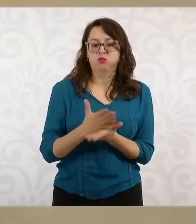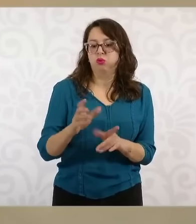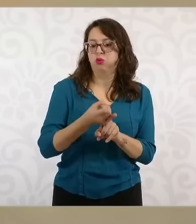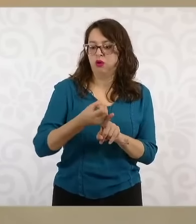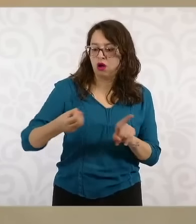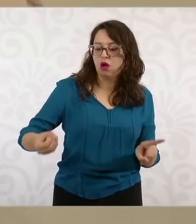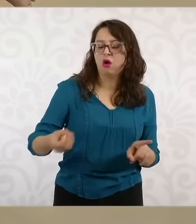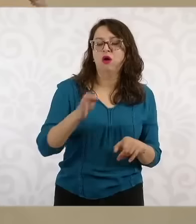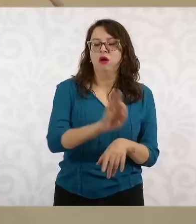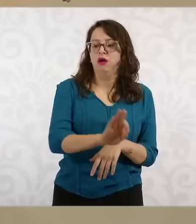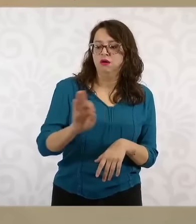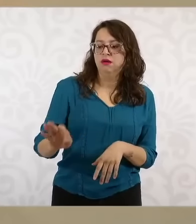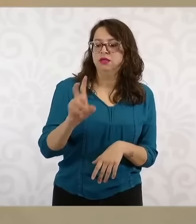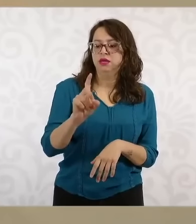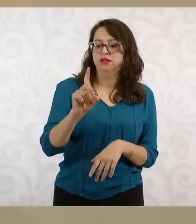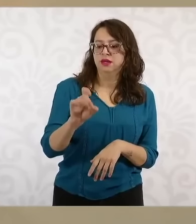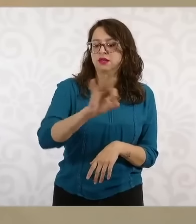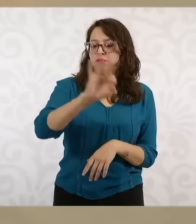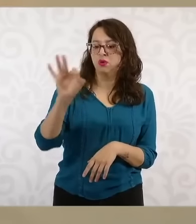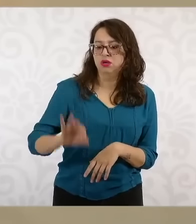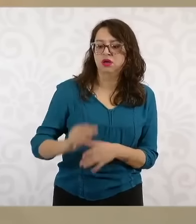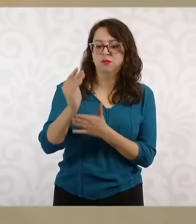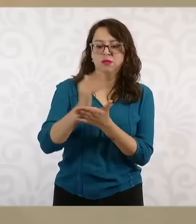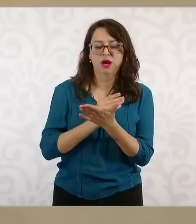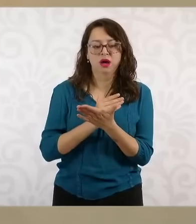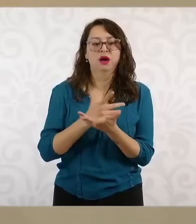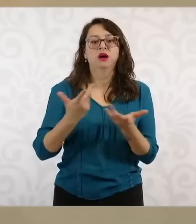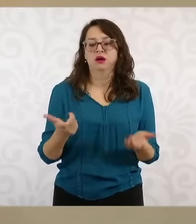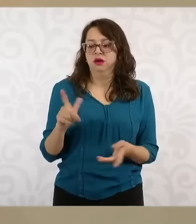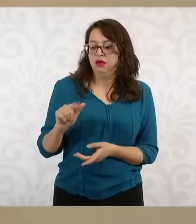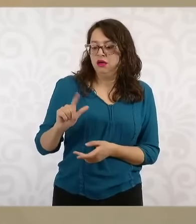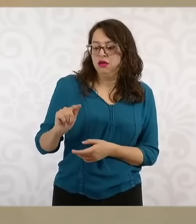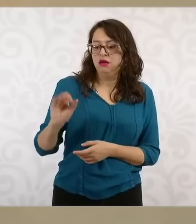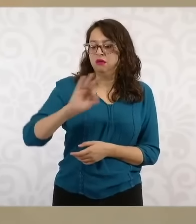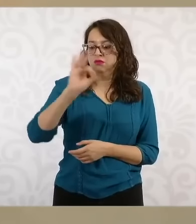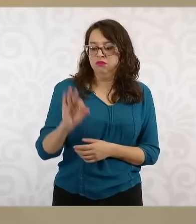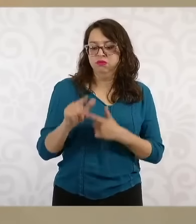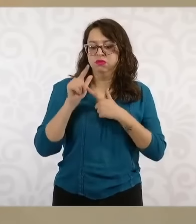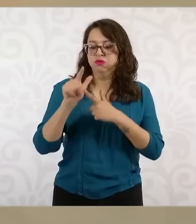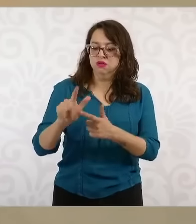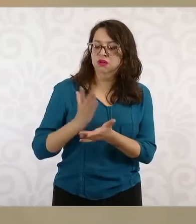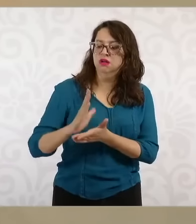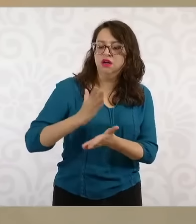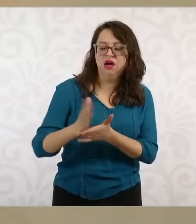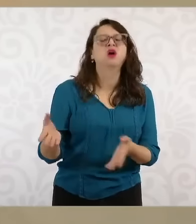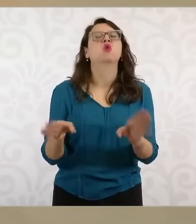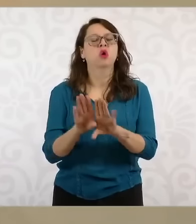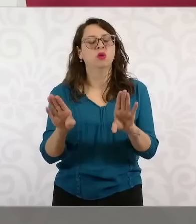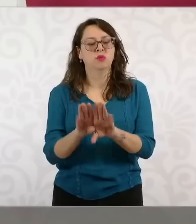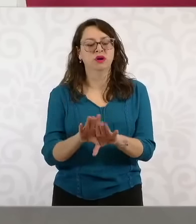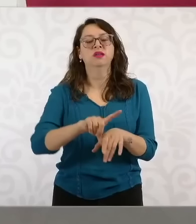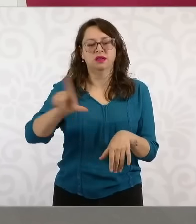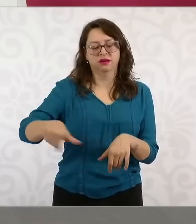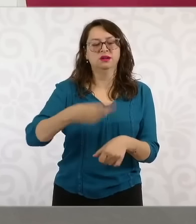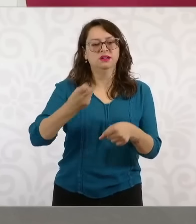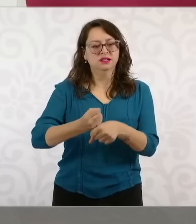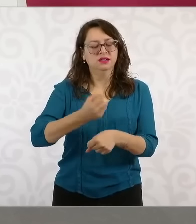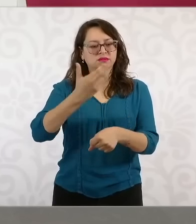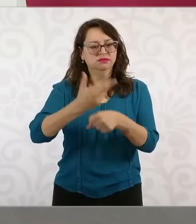créditos con el 30% de descuento y el 70% para la liquidación del remanente. Si seguimos, por favor.